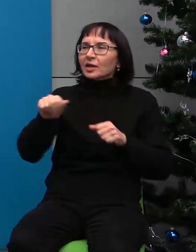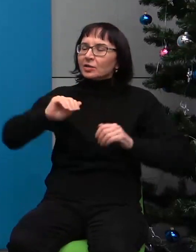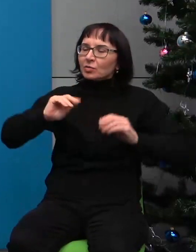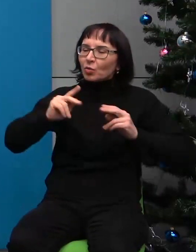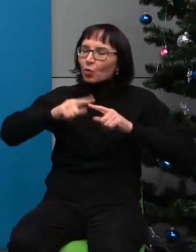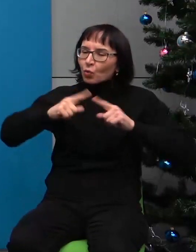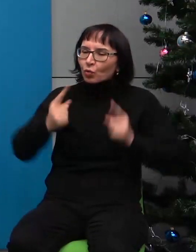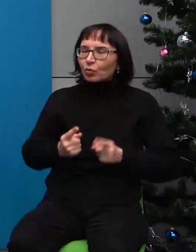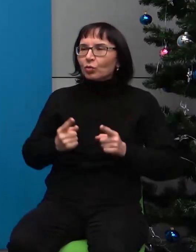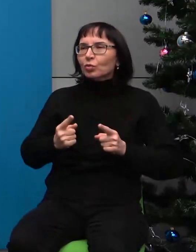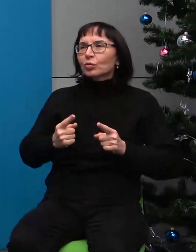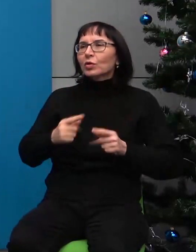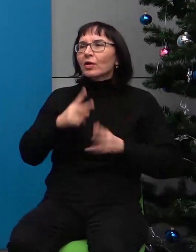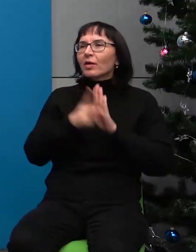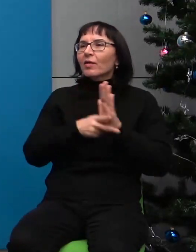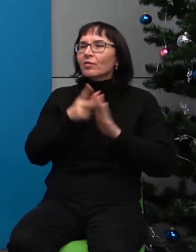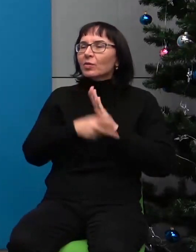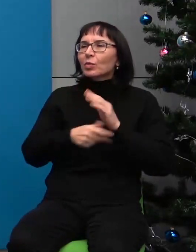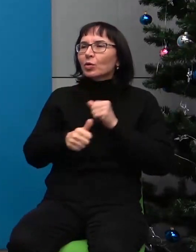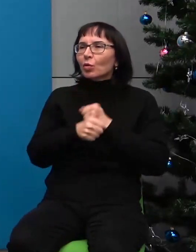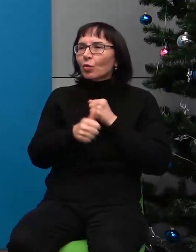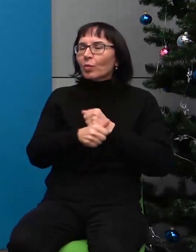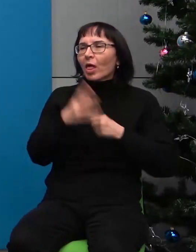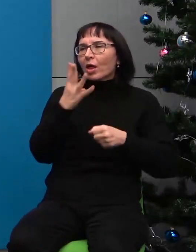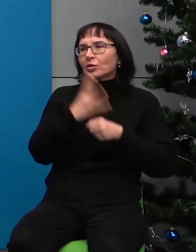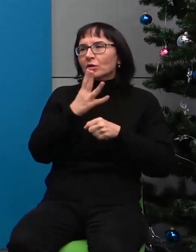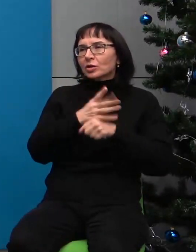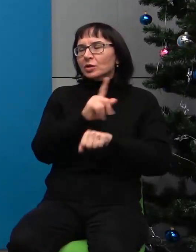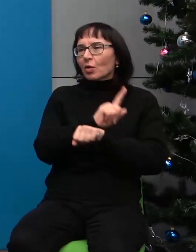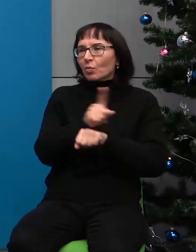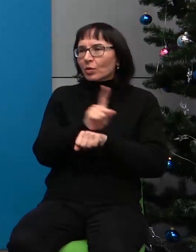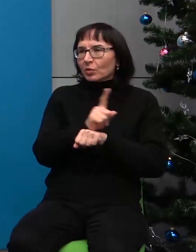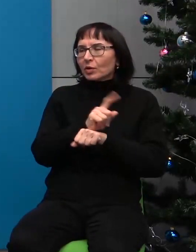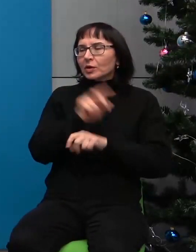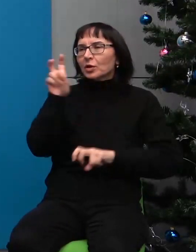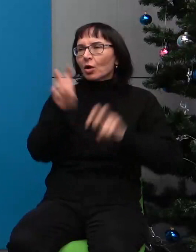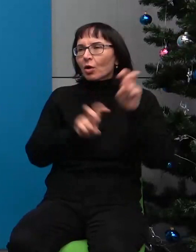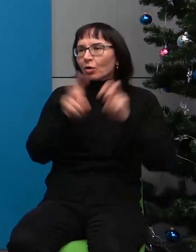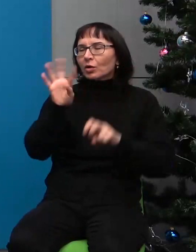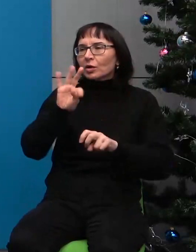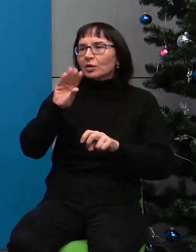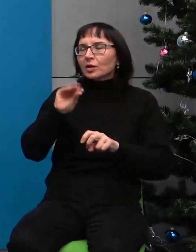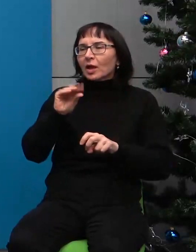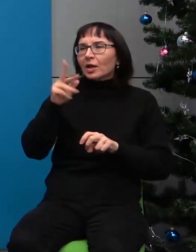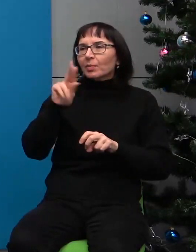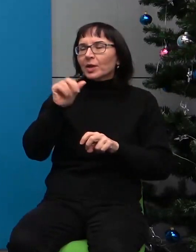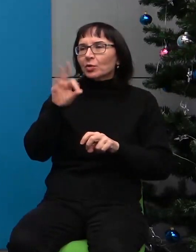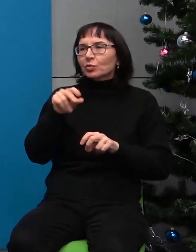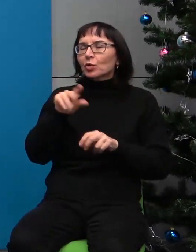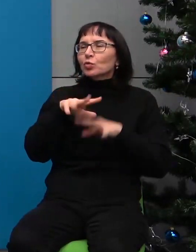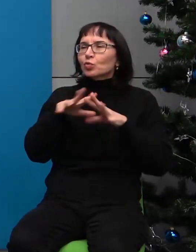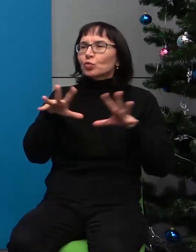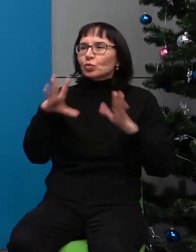takich 40-minutowych. Jest bardzo dużo zdjęć z Leonu, archiwalnych zdjęć,